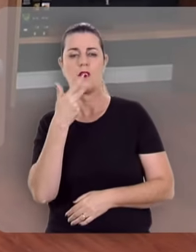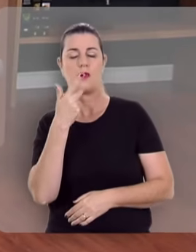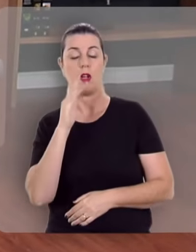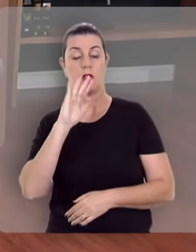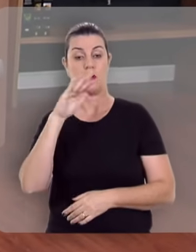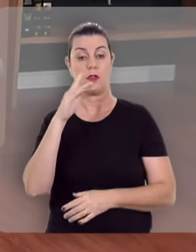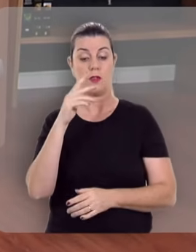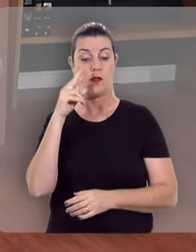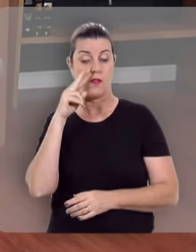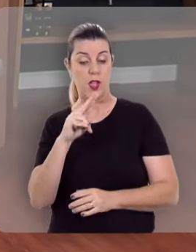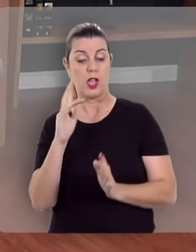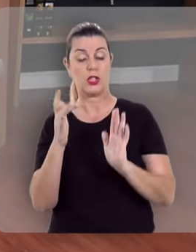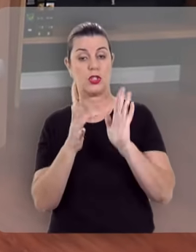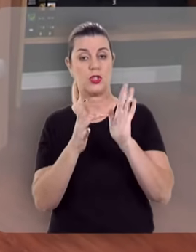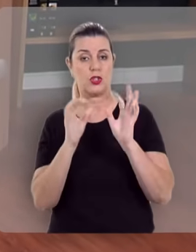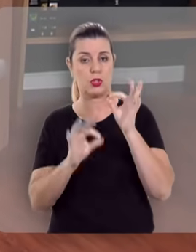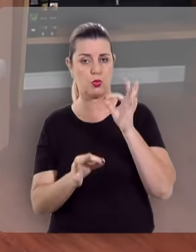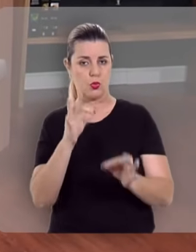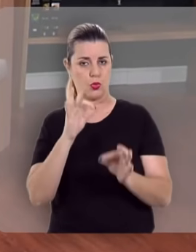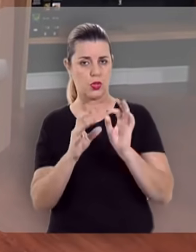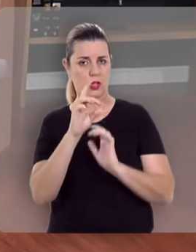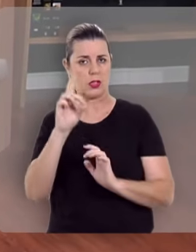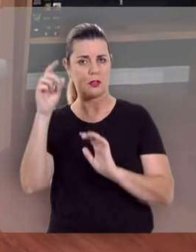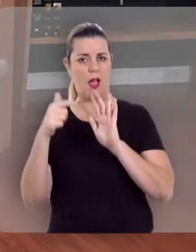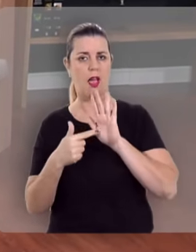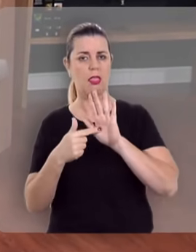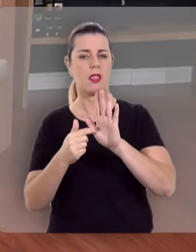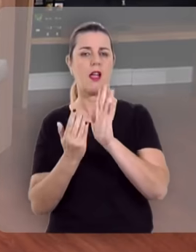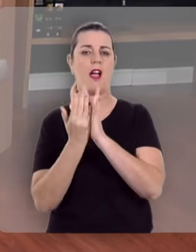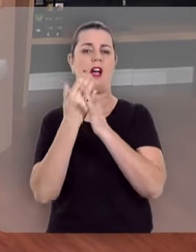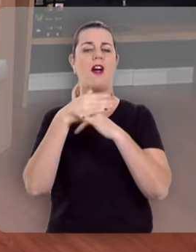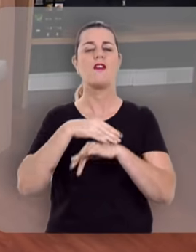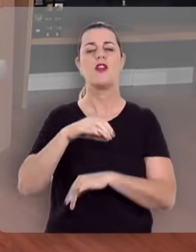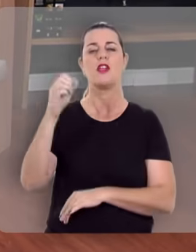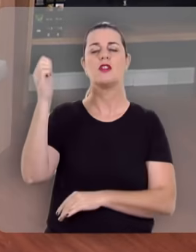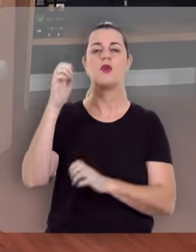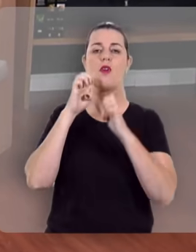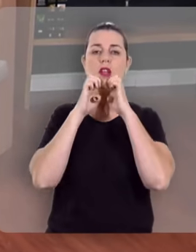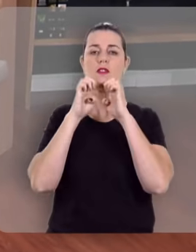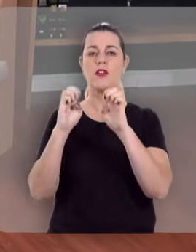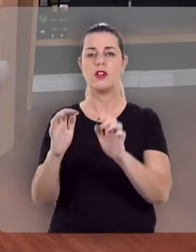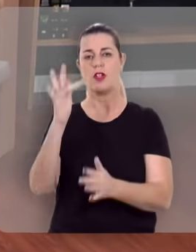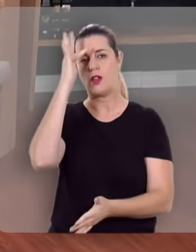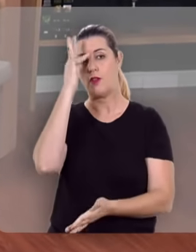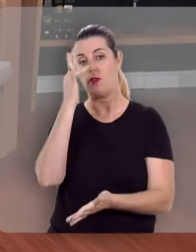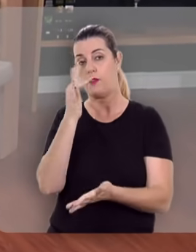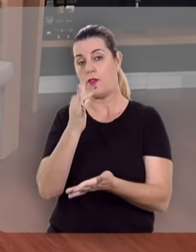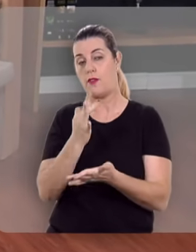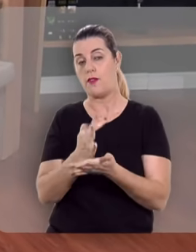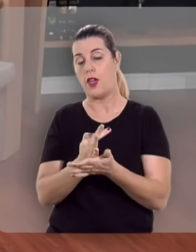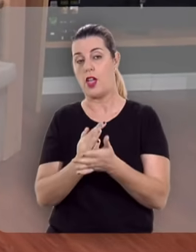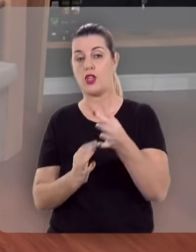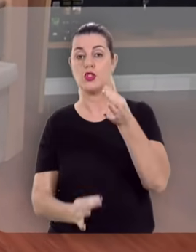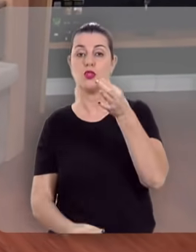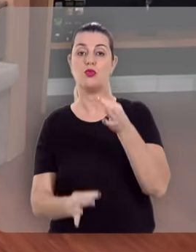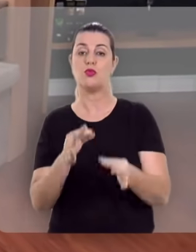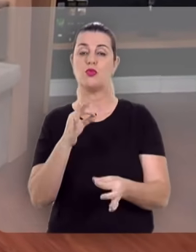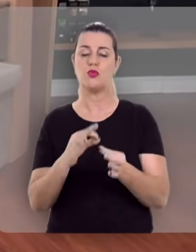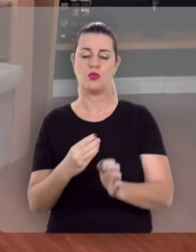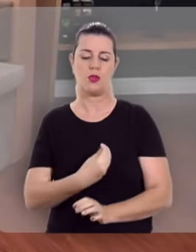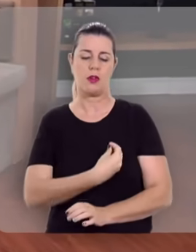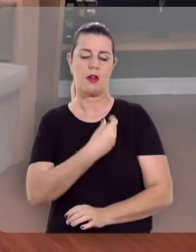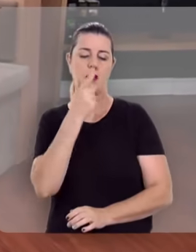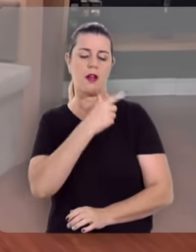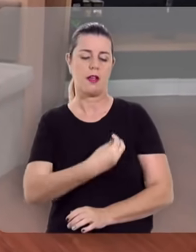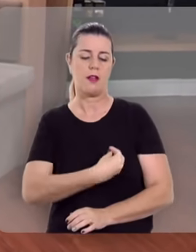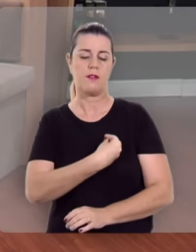que a justiça de Deus se revela no evangelho de fé em Fé como está escrito o justo viverá pela fé